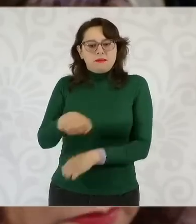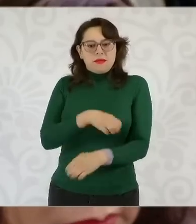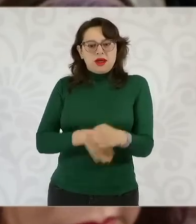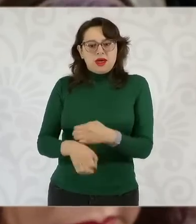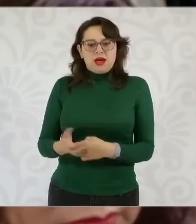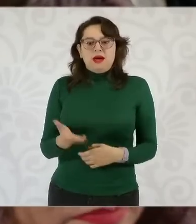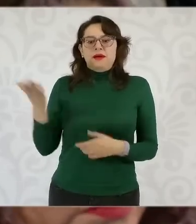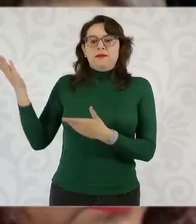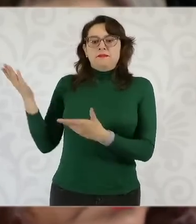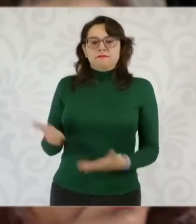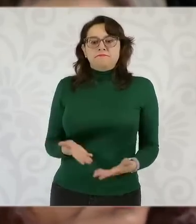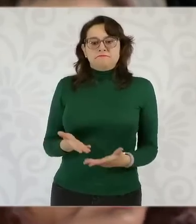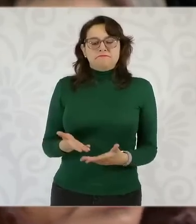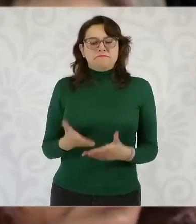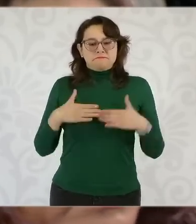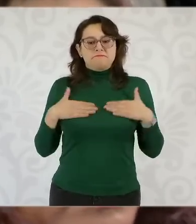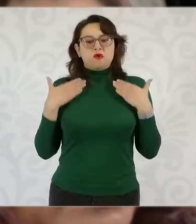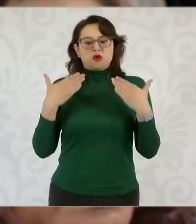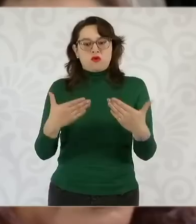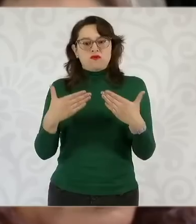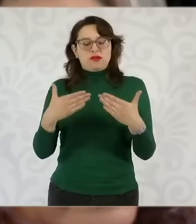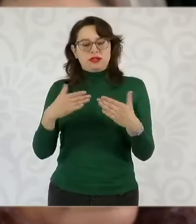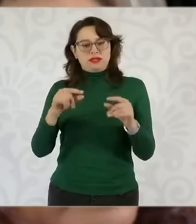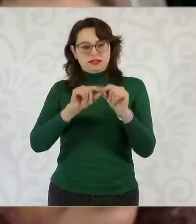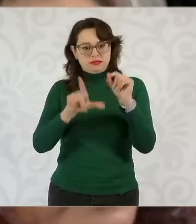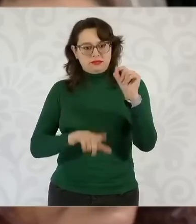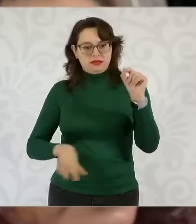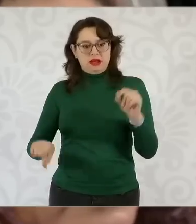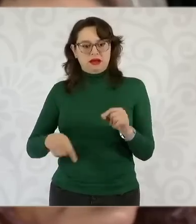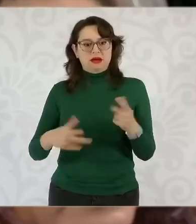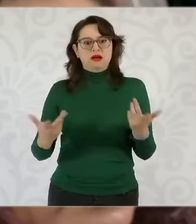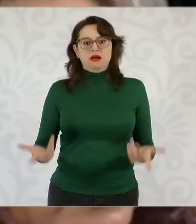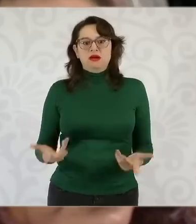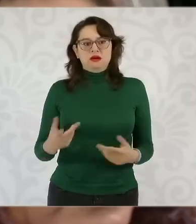le están empezando apostar a México a pesar de de Pues todo el entorno que que la ha venido rodeando